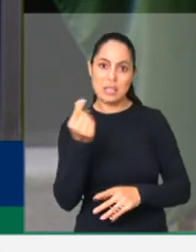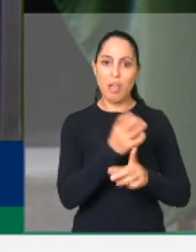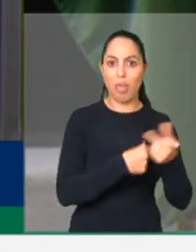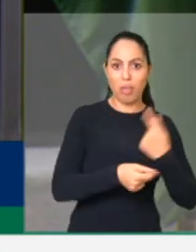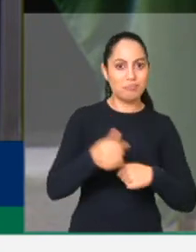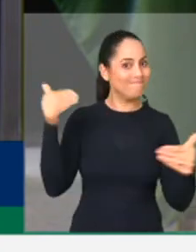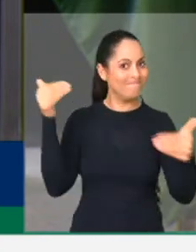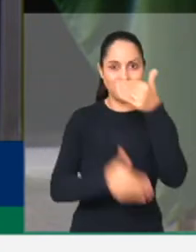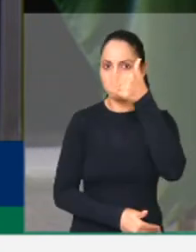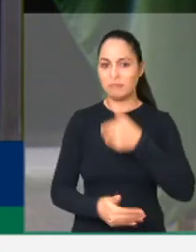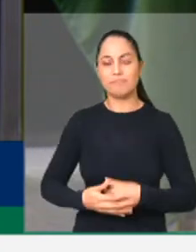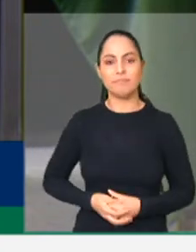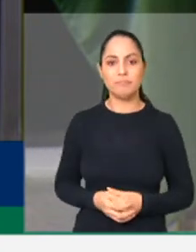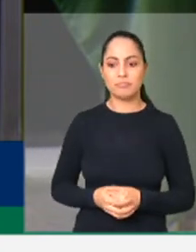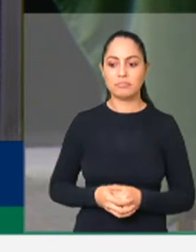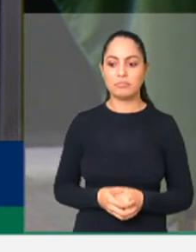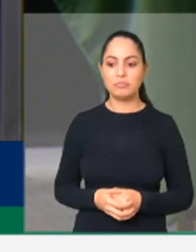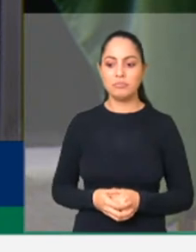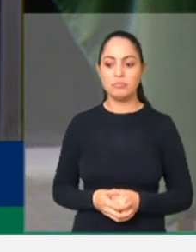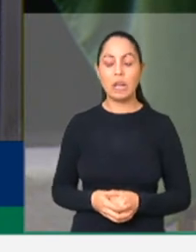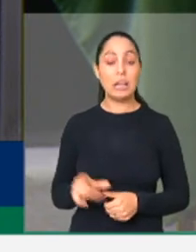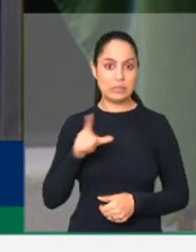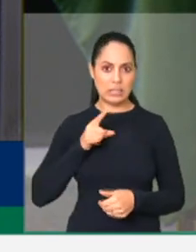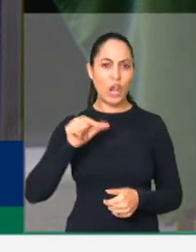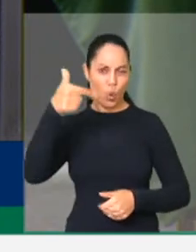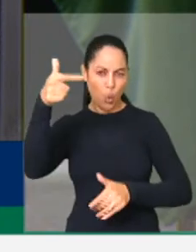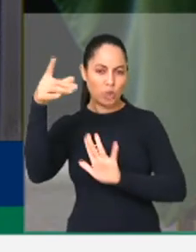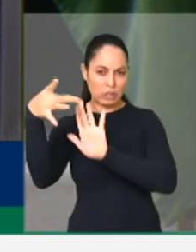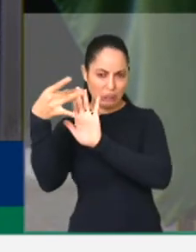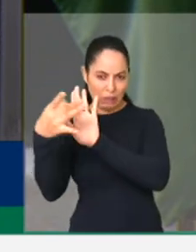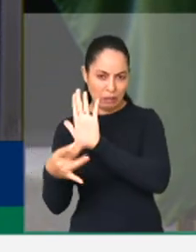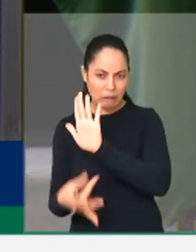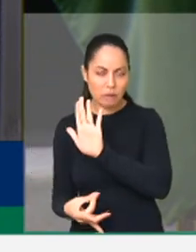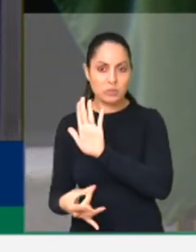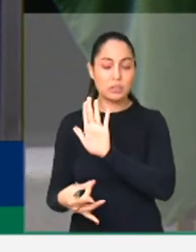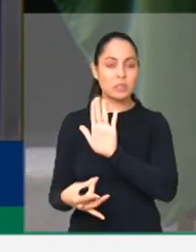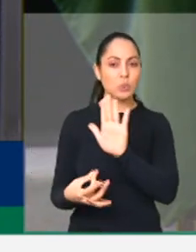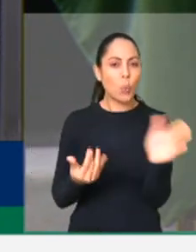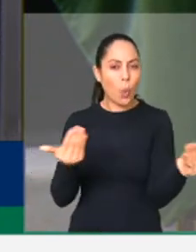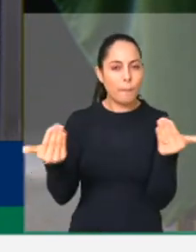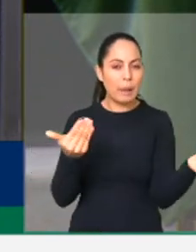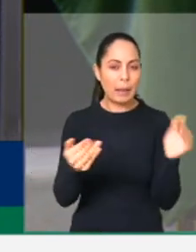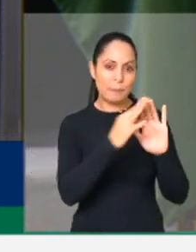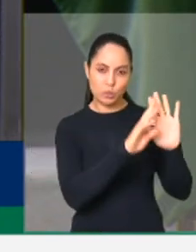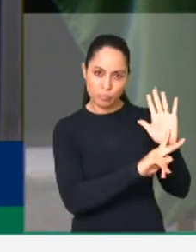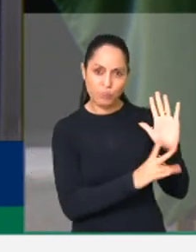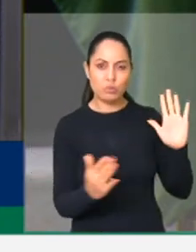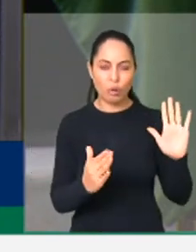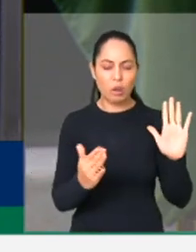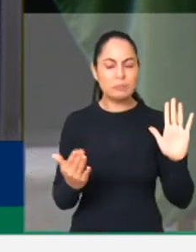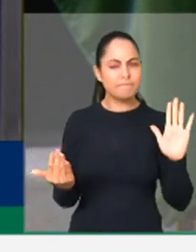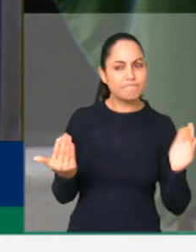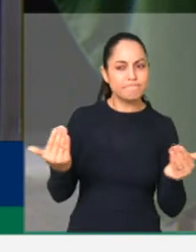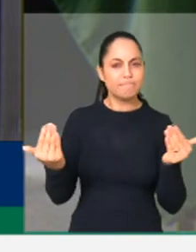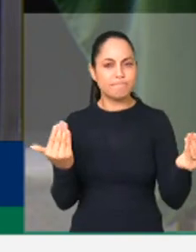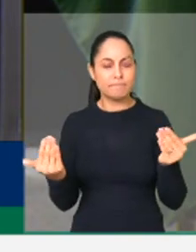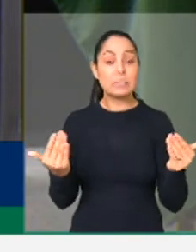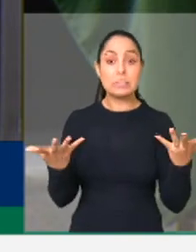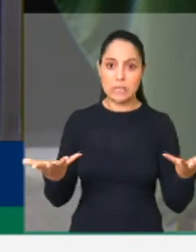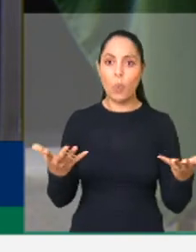QUANTO AO MÉRITO CONSIDERAMOS CONVENIENTE E OPORTUNA A MATÉRIA UMA VEZ QUE TRAZ MEDIDAS VOLTADAS A ENDEREÇAR ESTRATÉGIAS DE RECUPERAÇÃO DE VALORES DEVIDOS PELAS